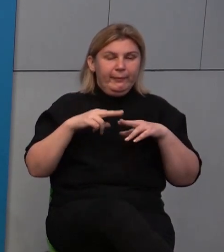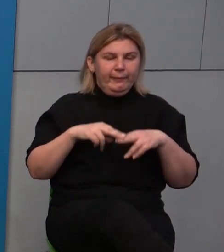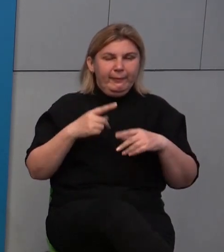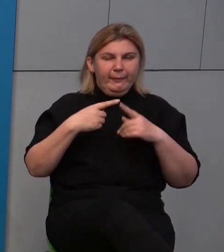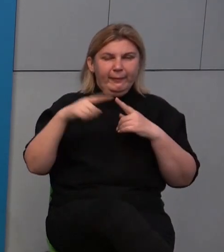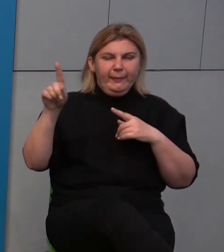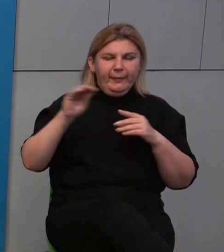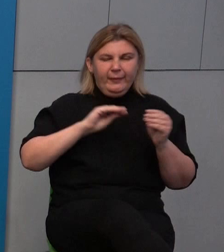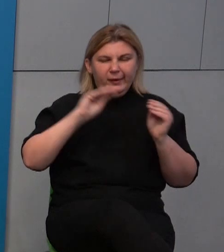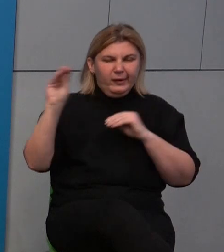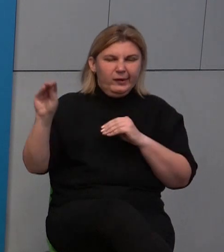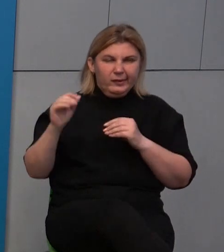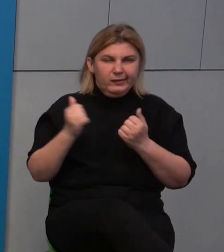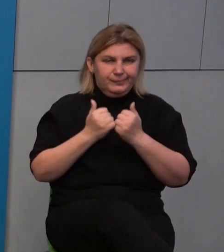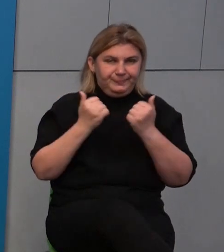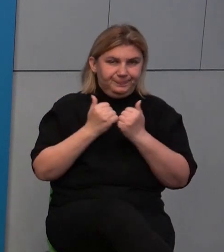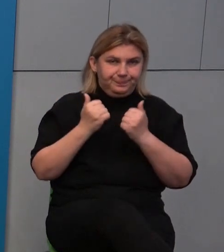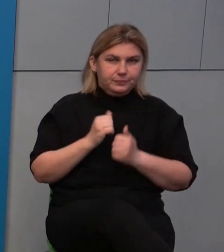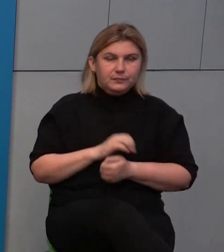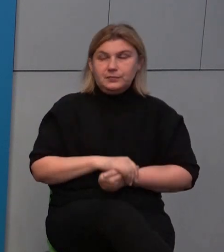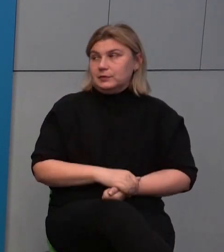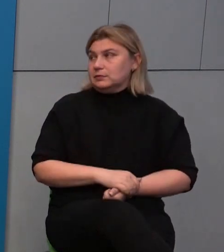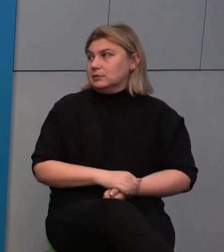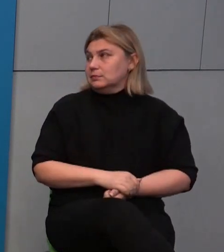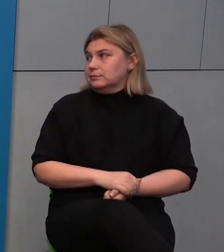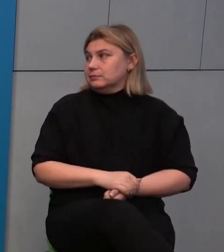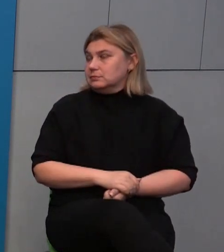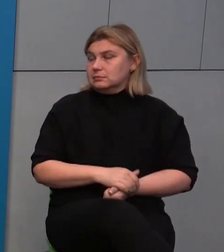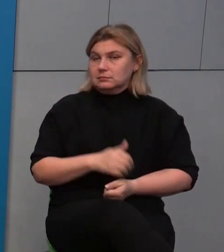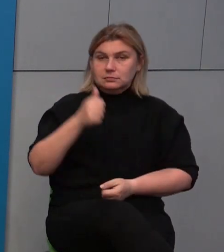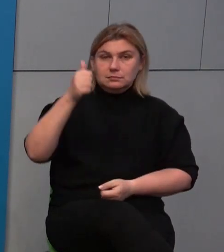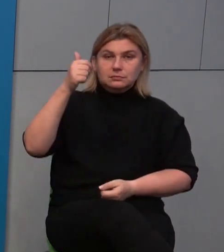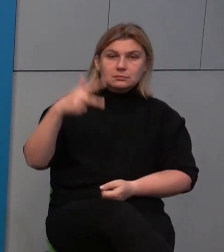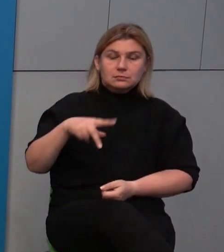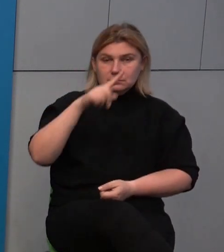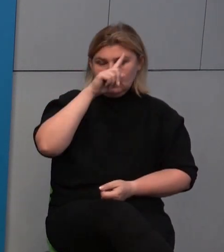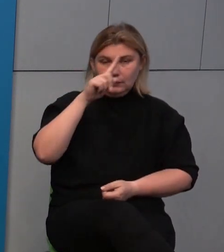do Krakowa z bodajże 1/3 ludności Lwowa.